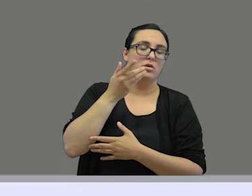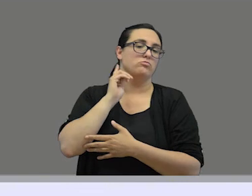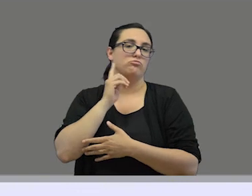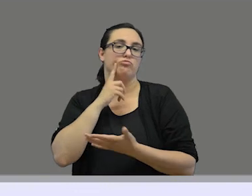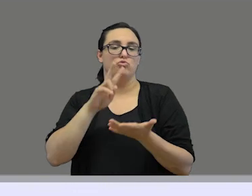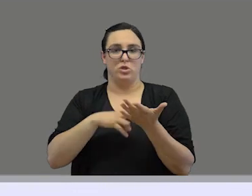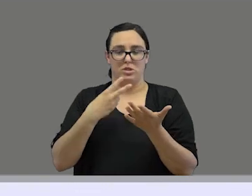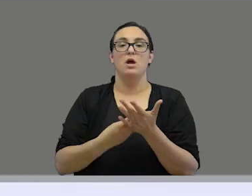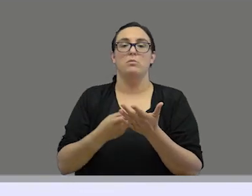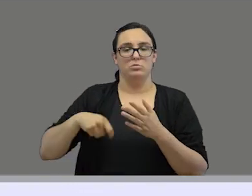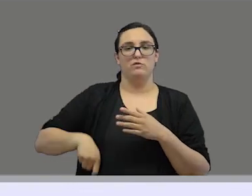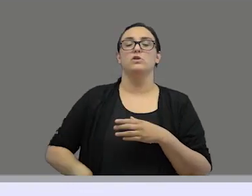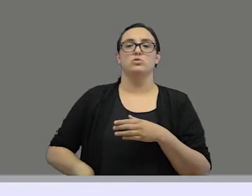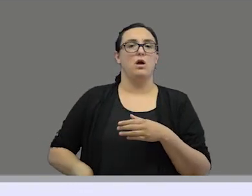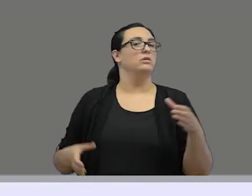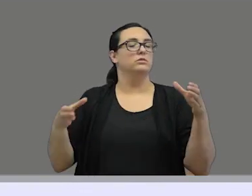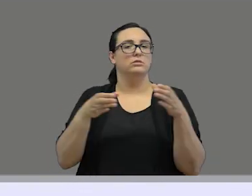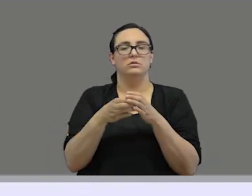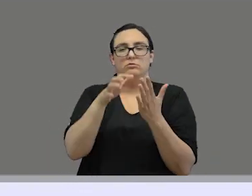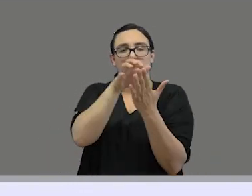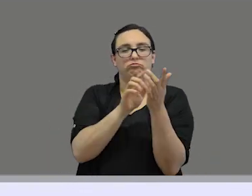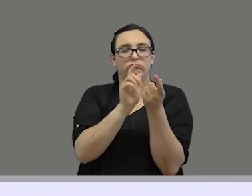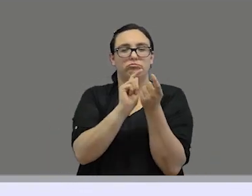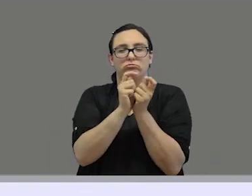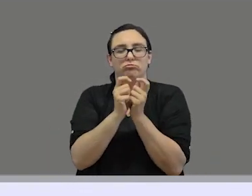die die Feinabstimmung der finalen Übersetzung vornehmen könnten.